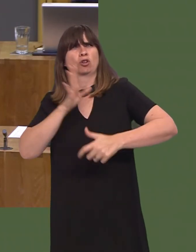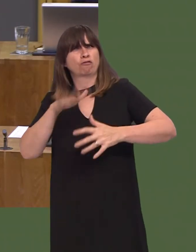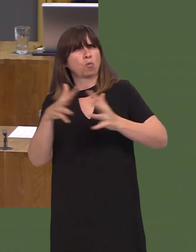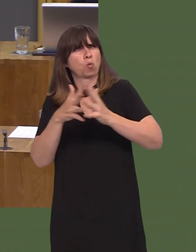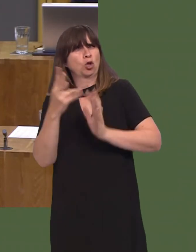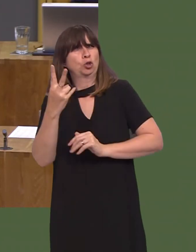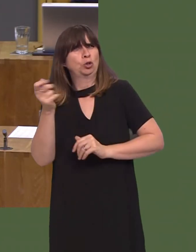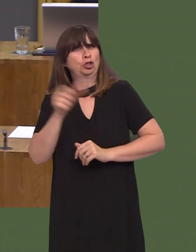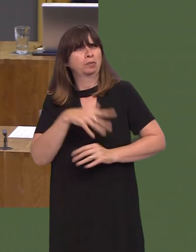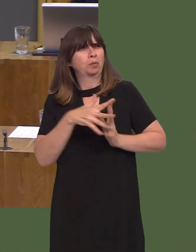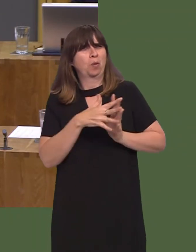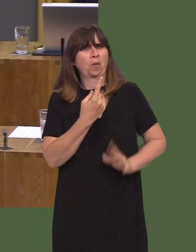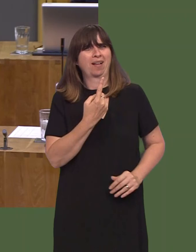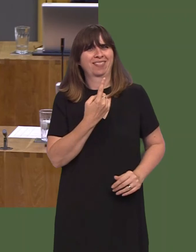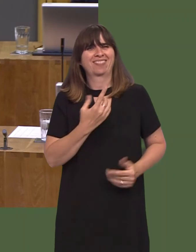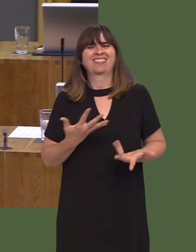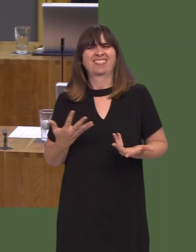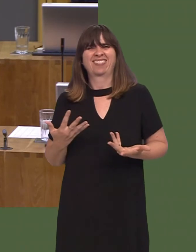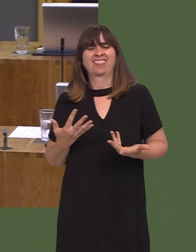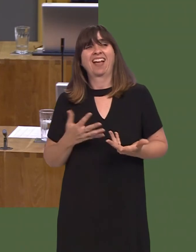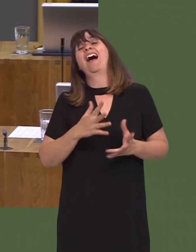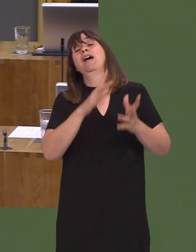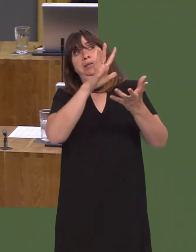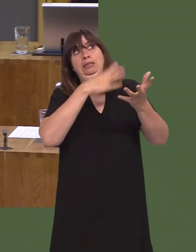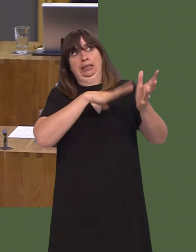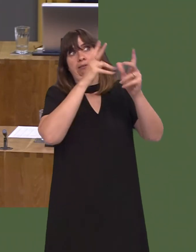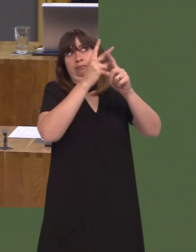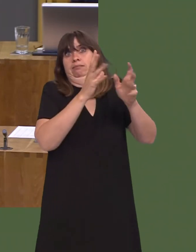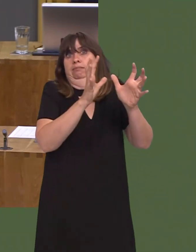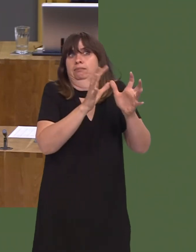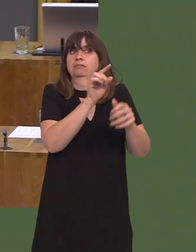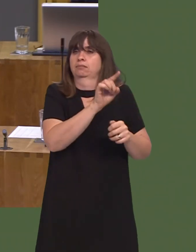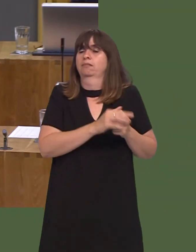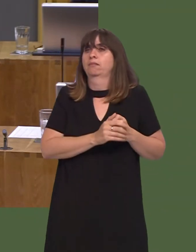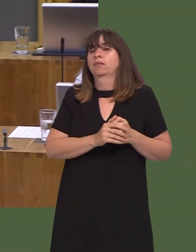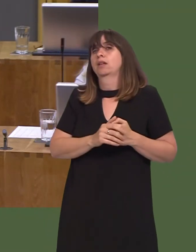ble maen nhw, ac, wrth gwrs, maeín hollbwysig eu bod nhwín gwybod ym mha ffordd y gallan